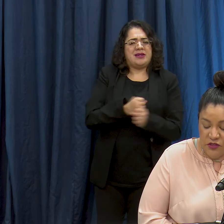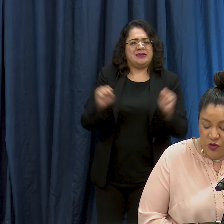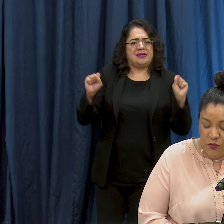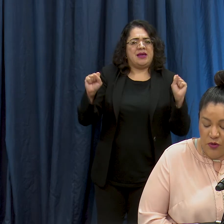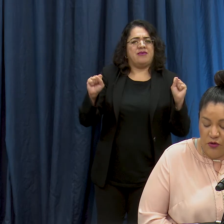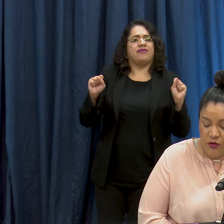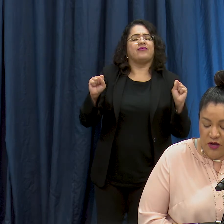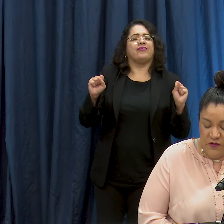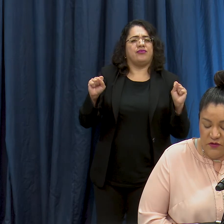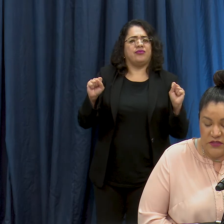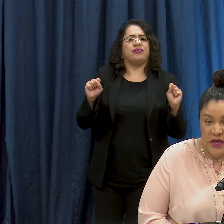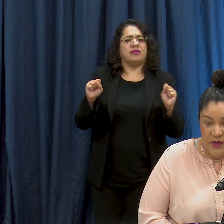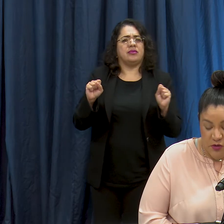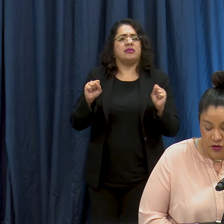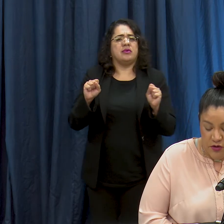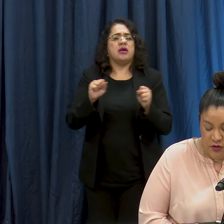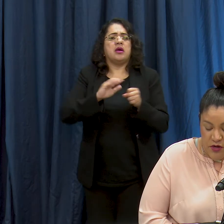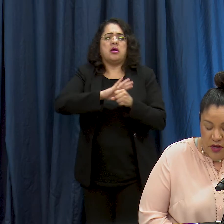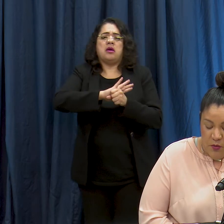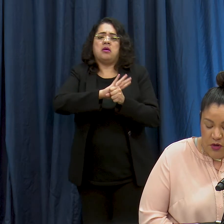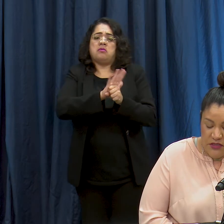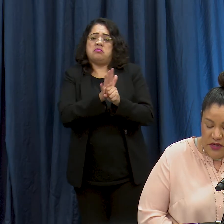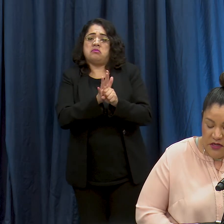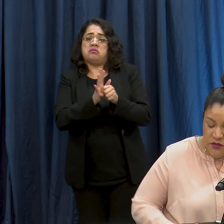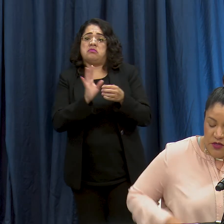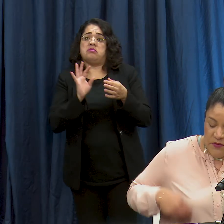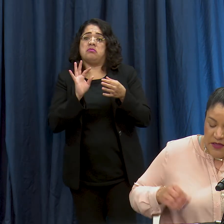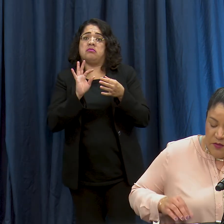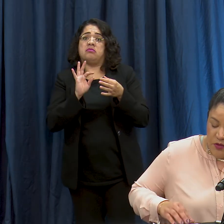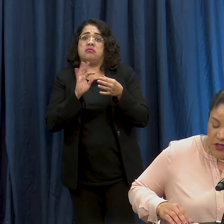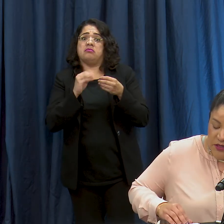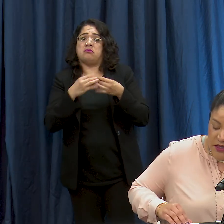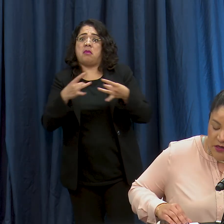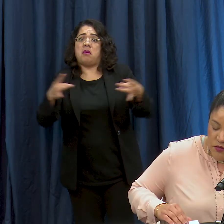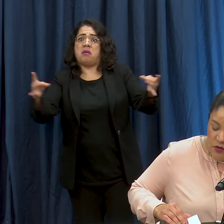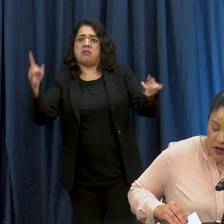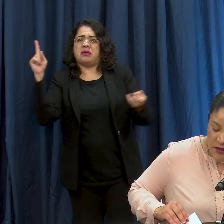poor con una voz Amin or por estar rezones más importante que nunca